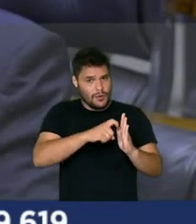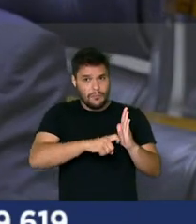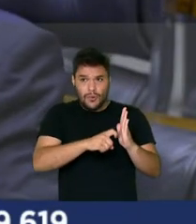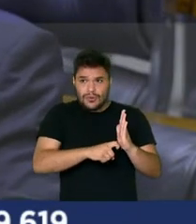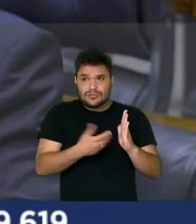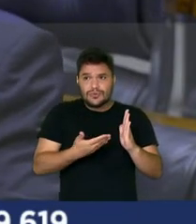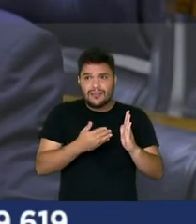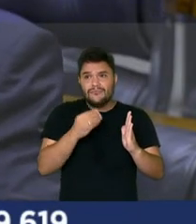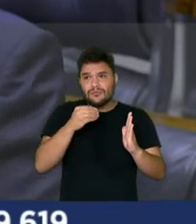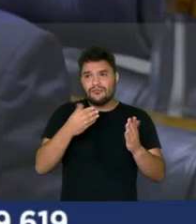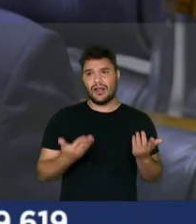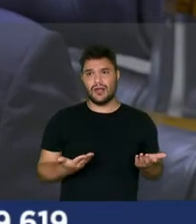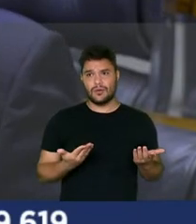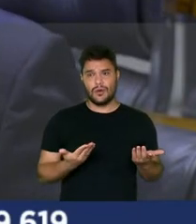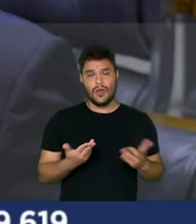ECONÔMICO ELA É MUITO BAIXA. DIANTE DISSO, JÁ INDIQUEI A